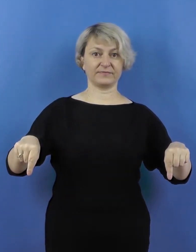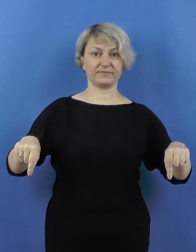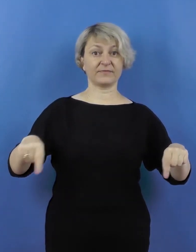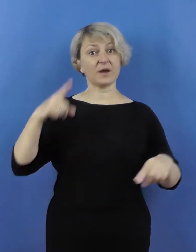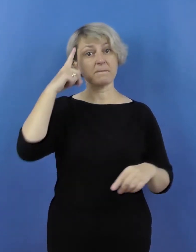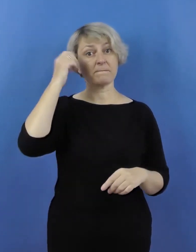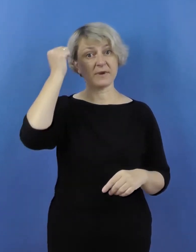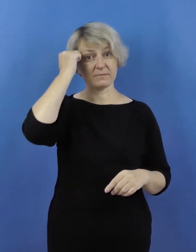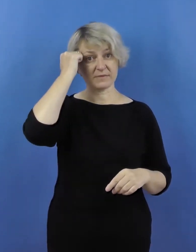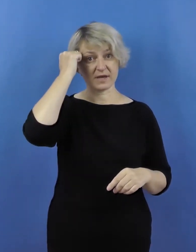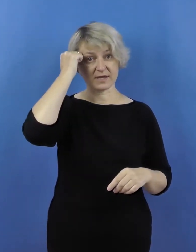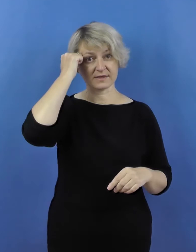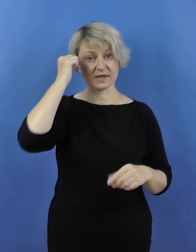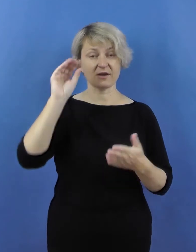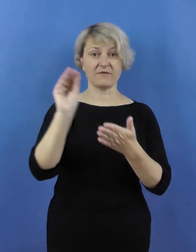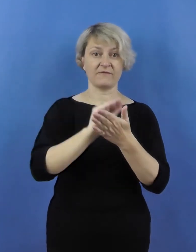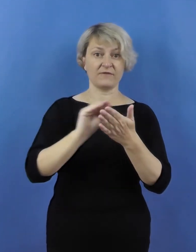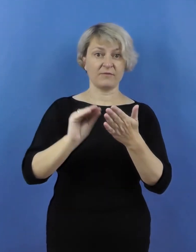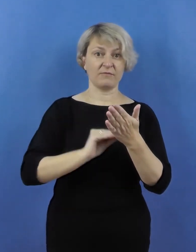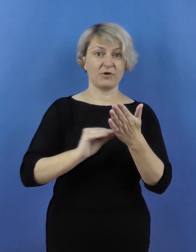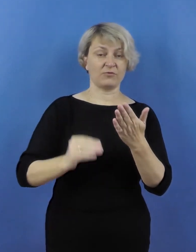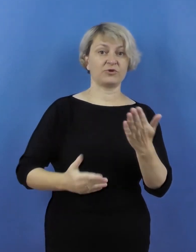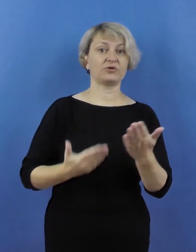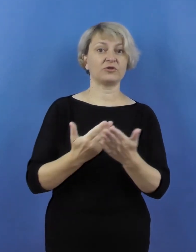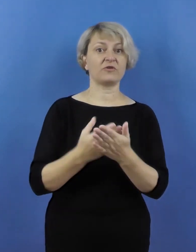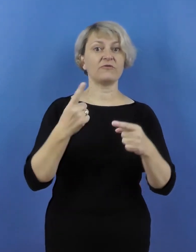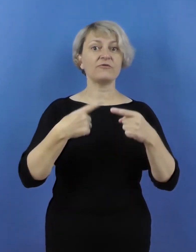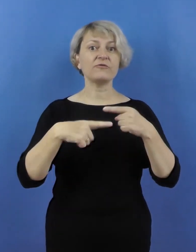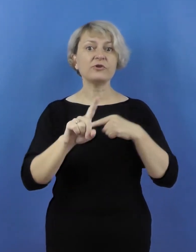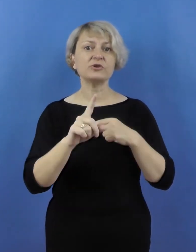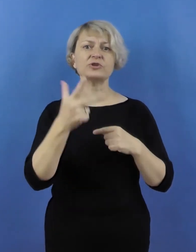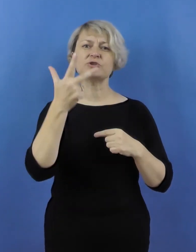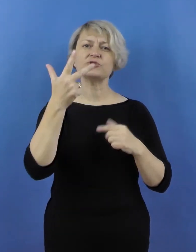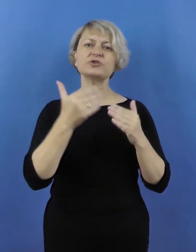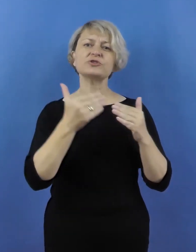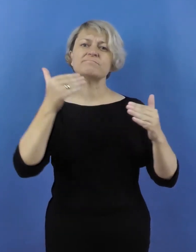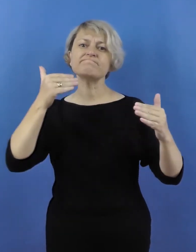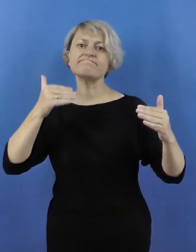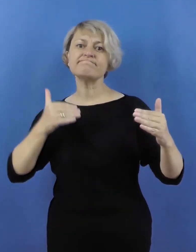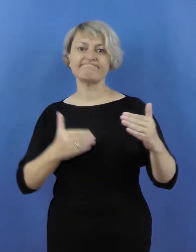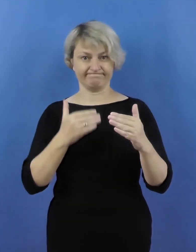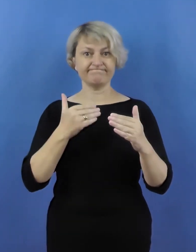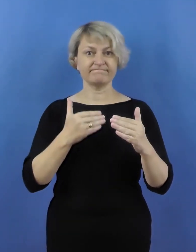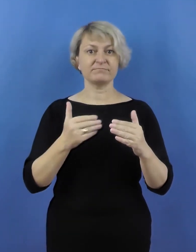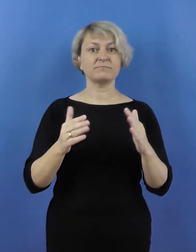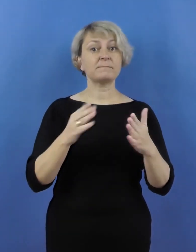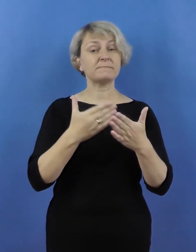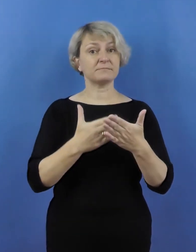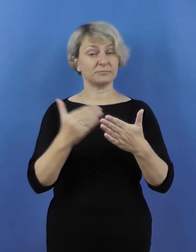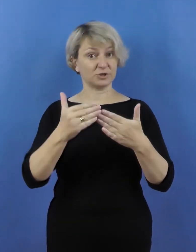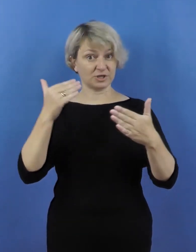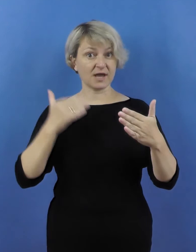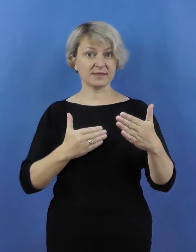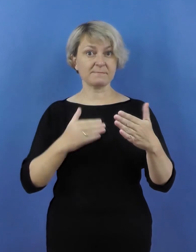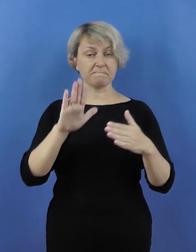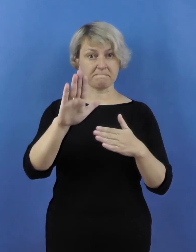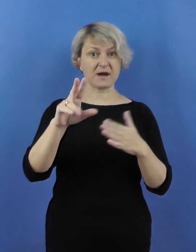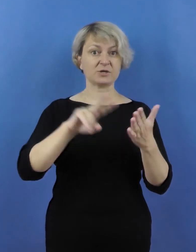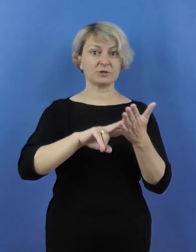Pamiętaj, wypełniony wniosek prześlij najpóźniej na 3 dni robocze przed planowanym spotkaniem. W przypadku wysyłki